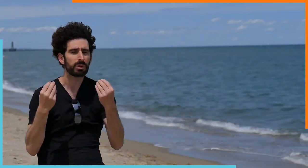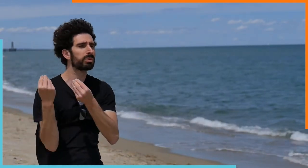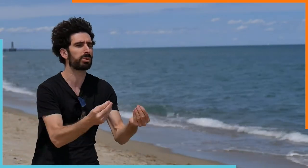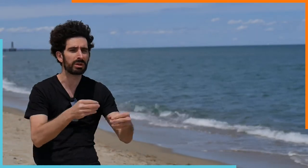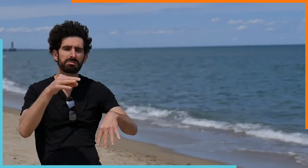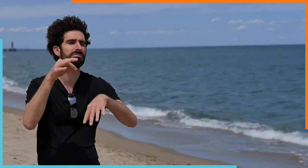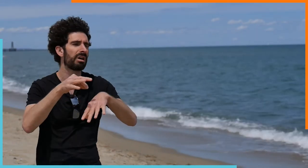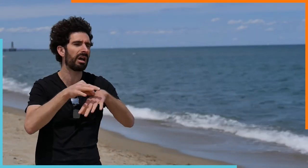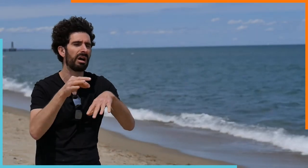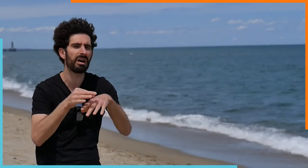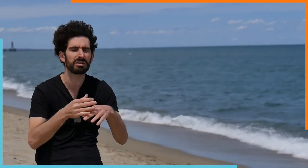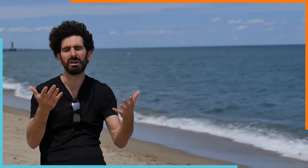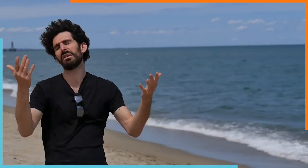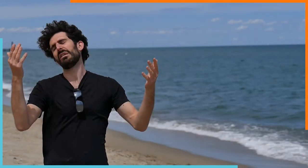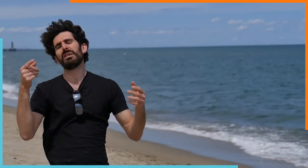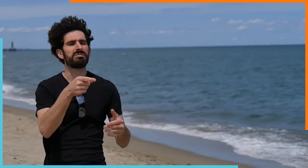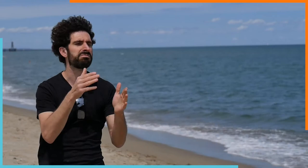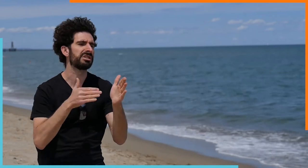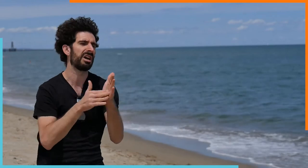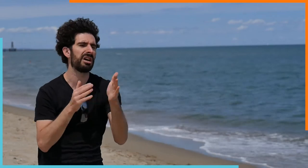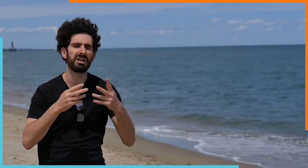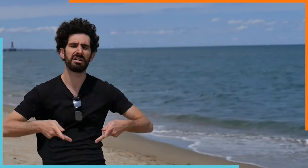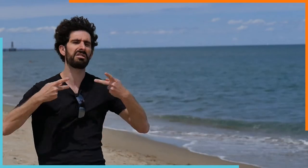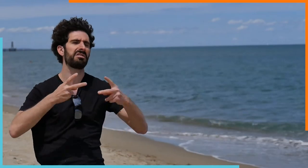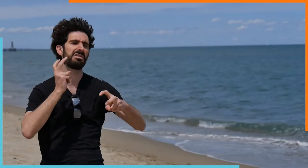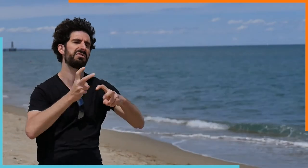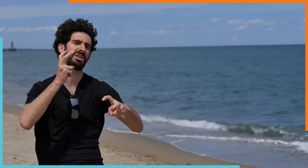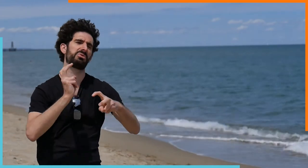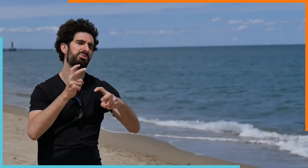Ce qui les rend malade. A Marseille, la vie est dure !